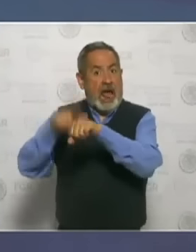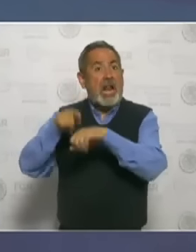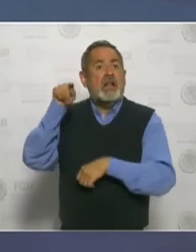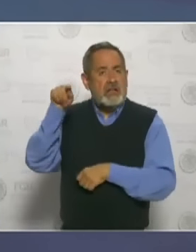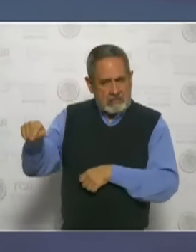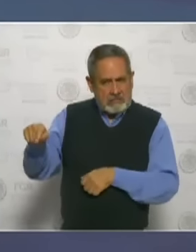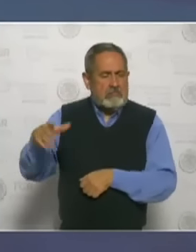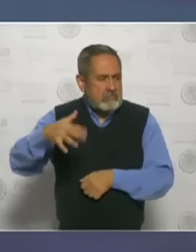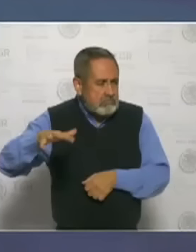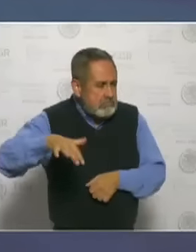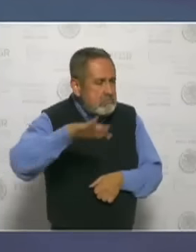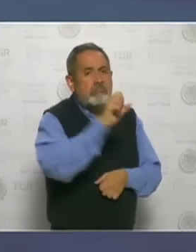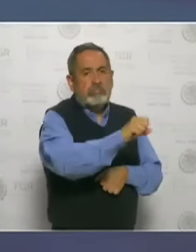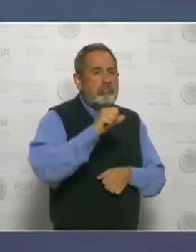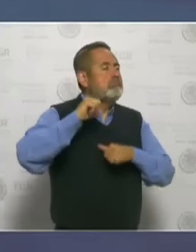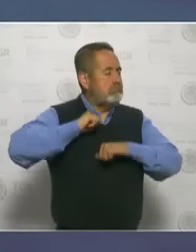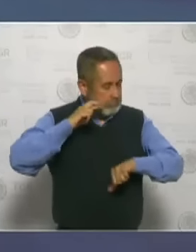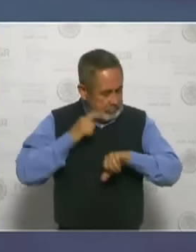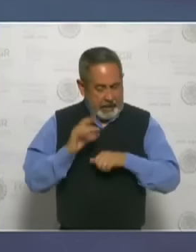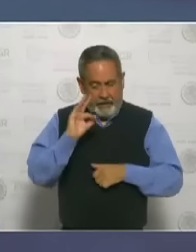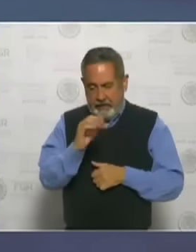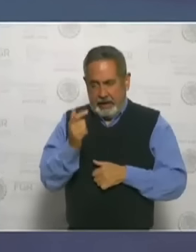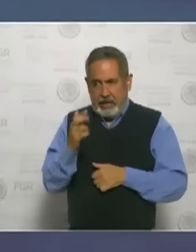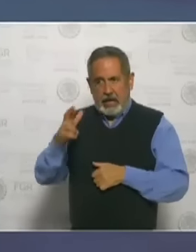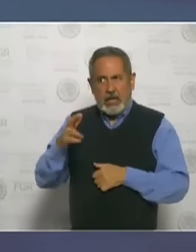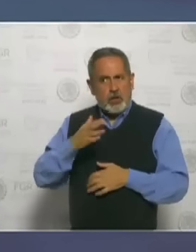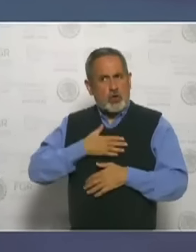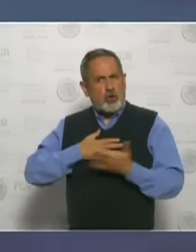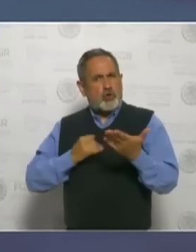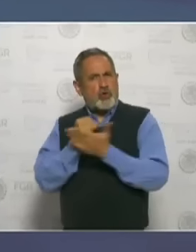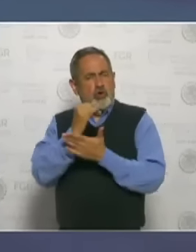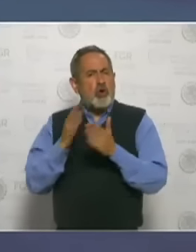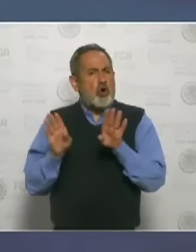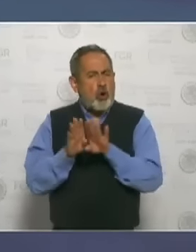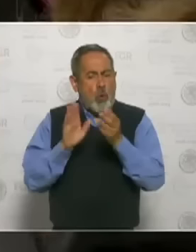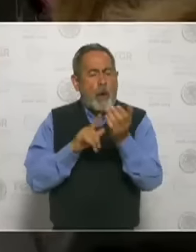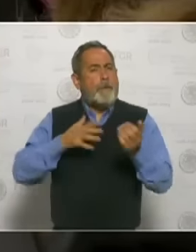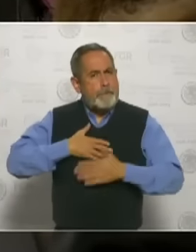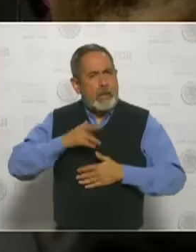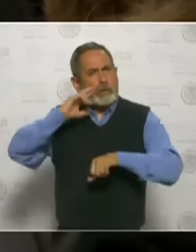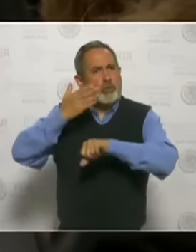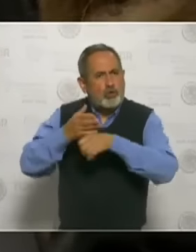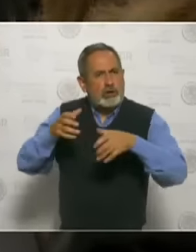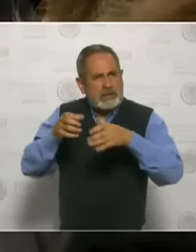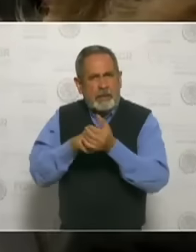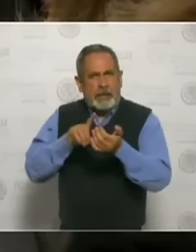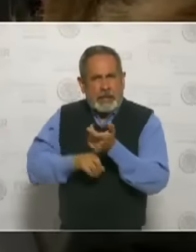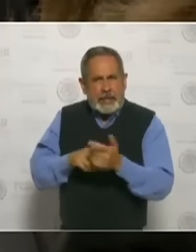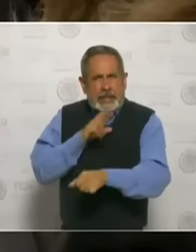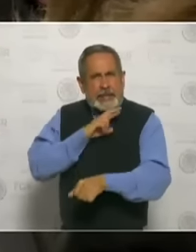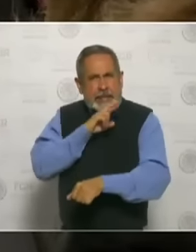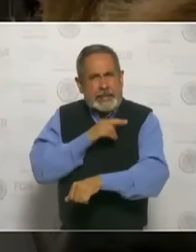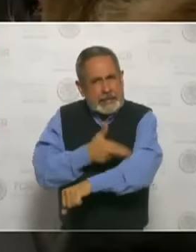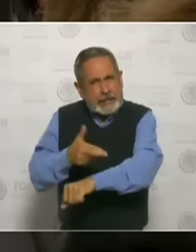La Fiscalía General de la República asume una postura de corresponsabilidad activa e ineludible.